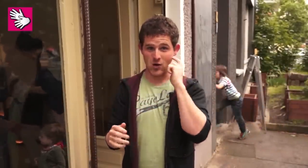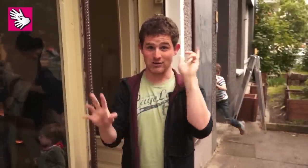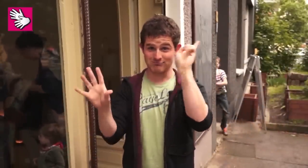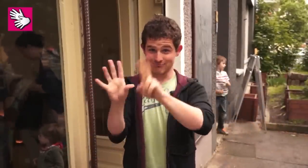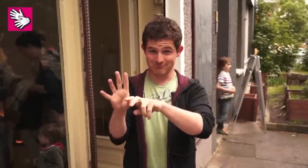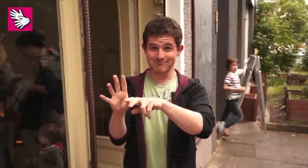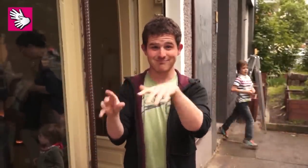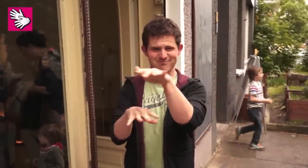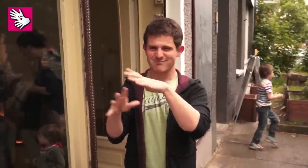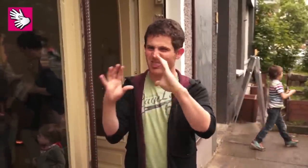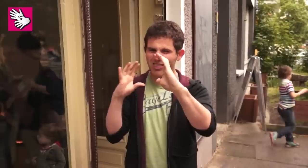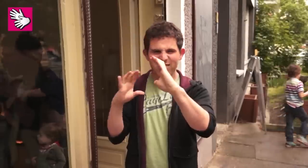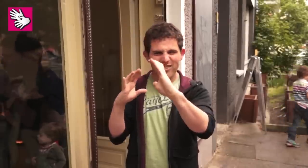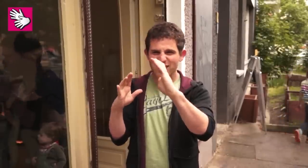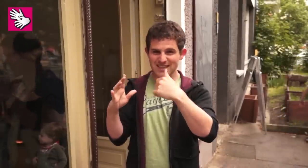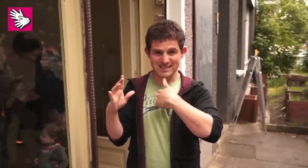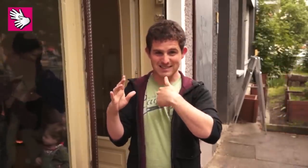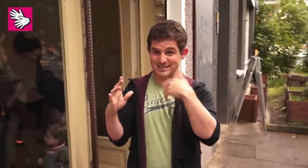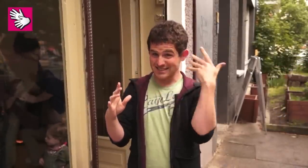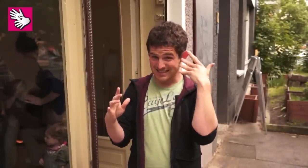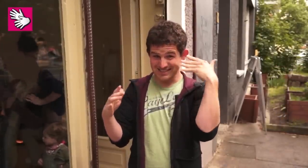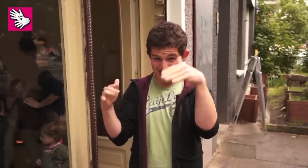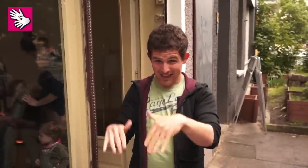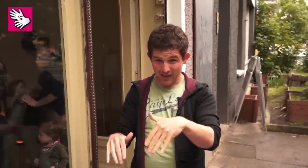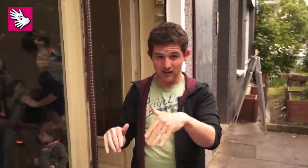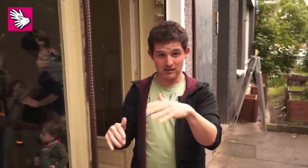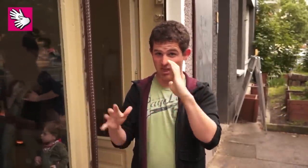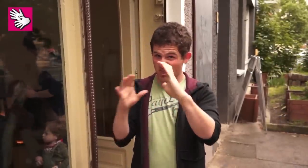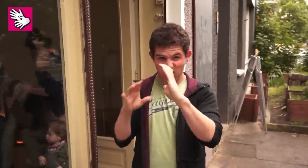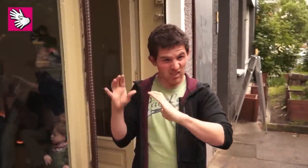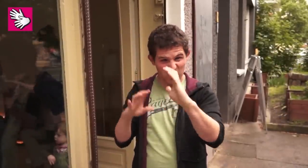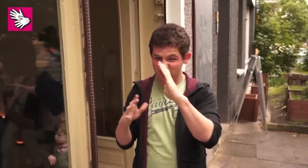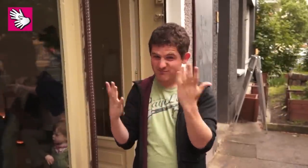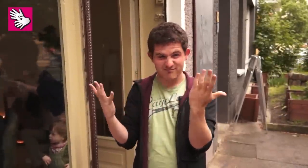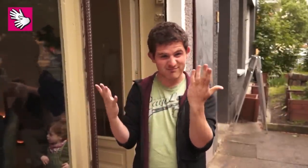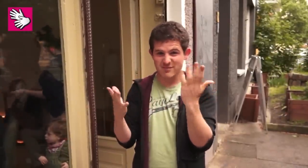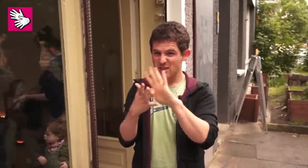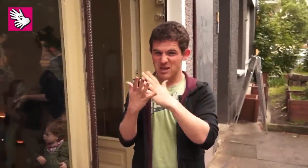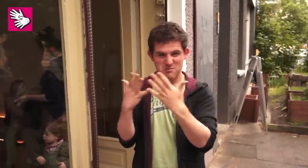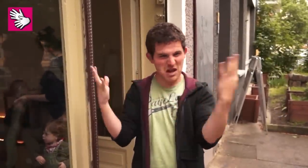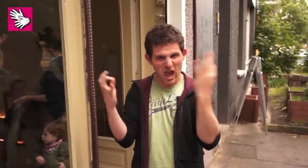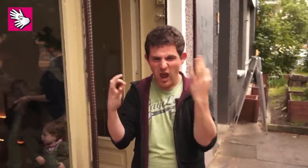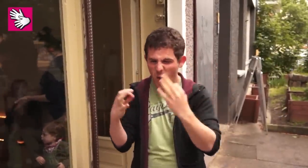Es waren vor Ort nur hörende Kolleginnen. Ich hatte trotz meines Cochlear-Implantats große Kommunikationsprobleme, und ich brauche als Lösung unbedingt Gebärdensprache.